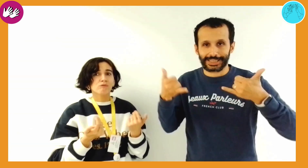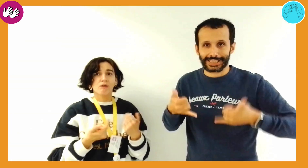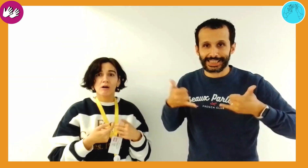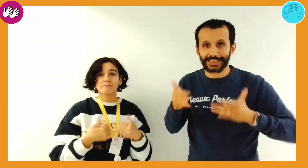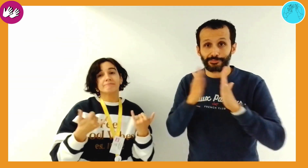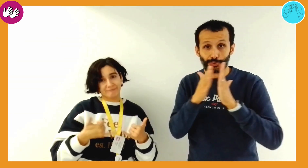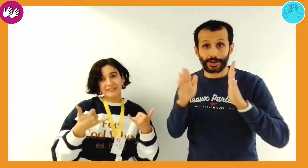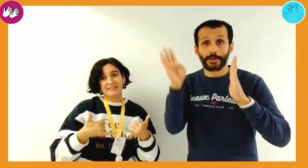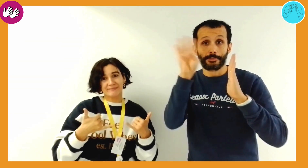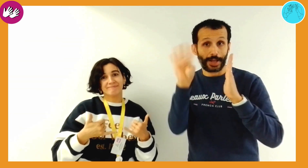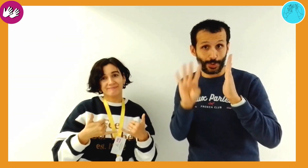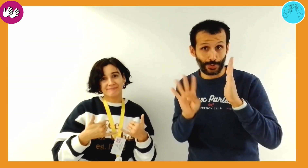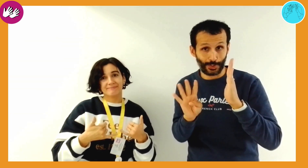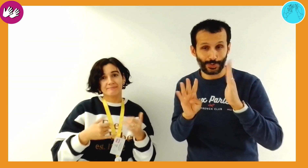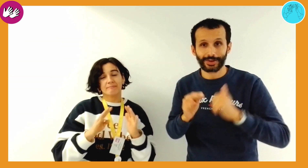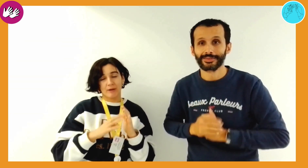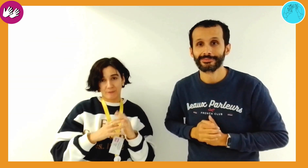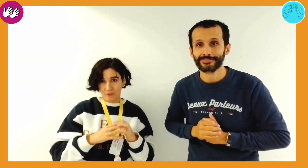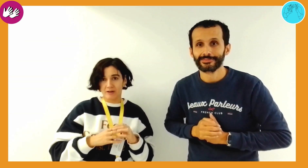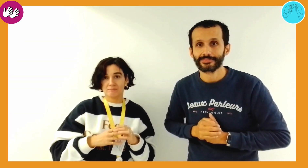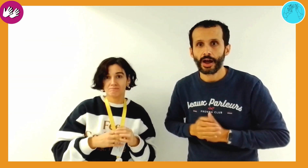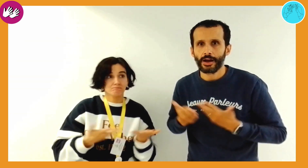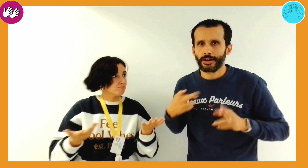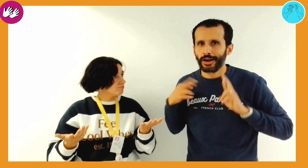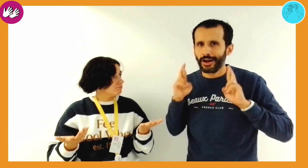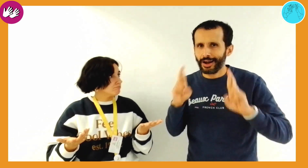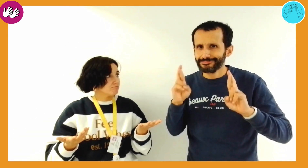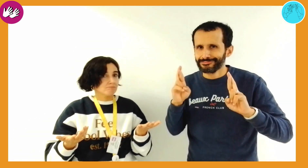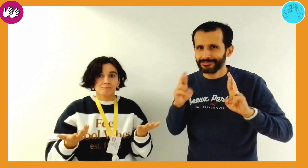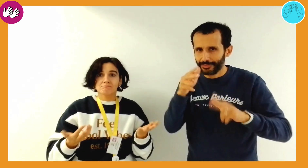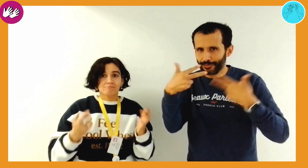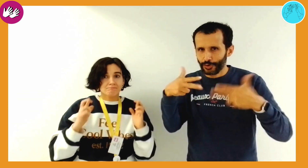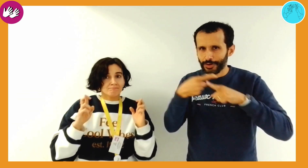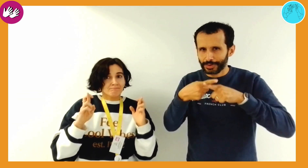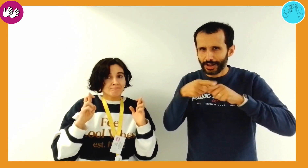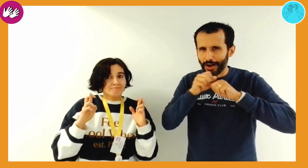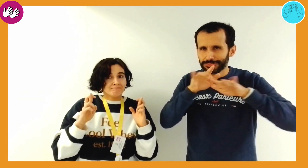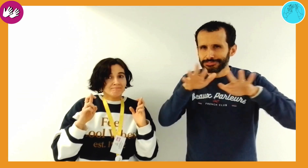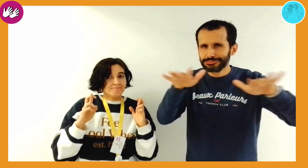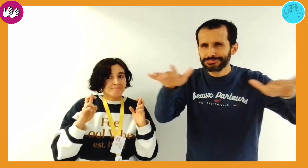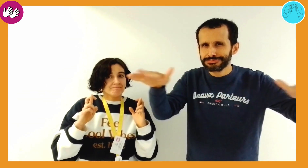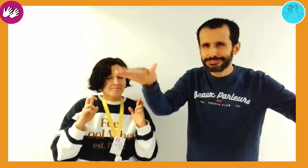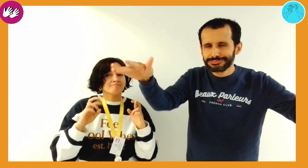à la bibliothèque André Malraux (Paris 6e). Espérons que cette vidéo sera partagée